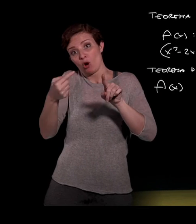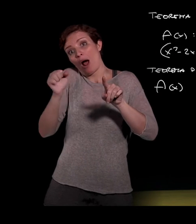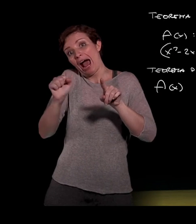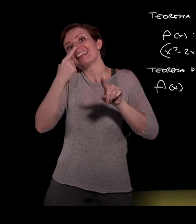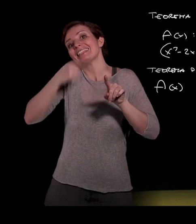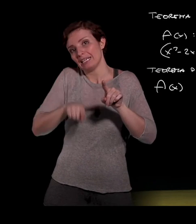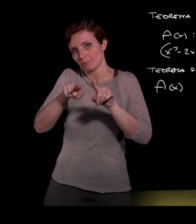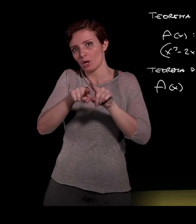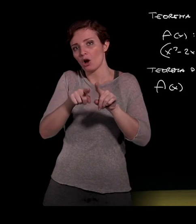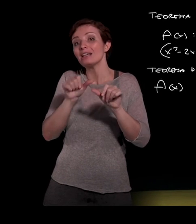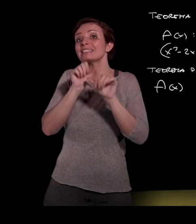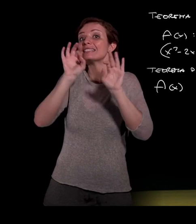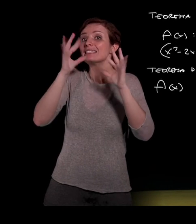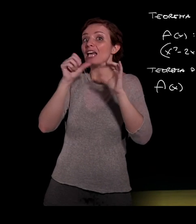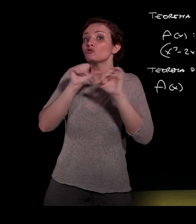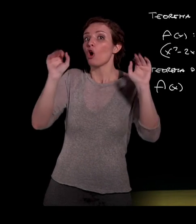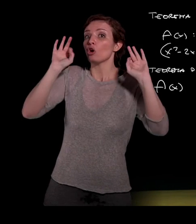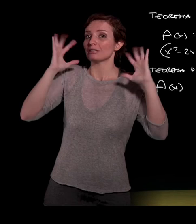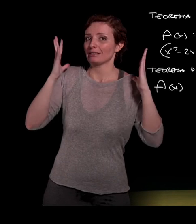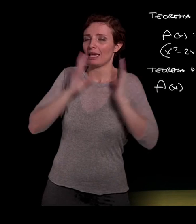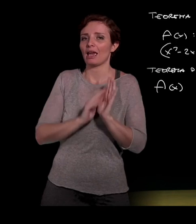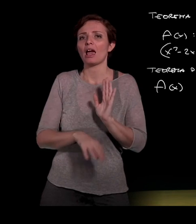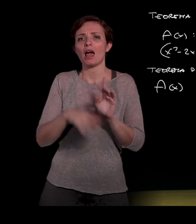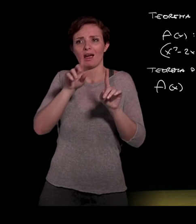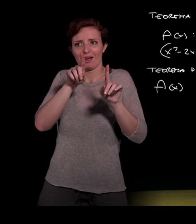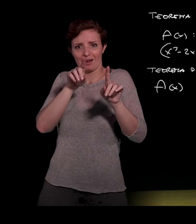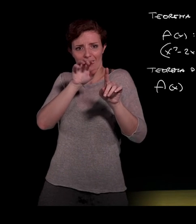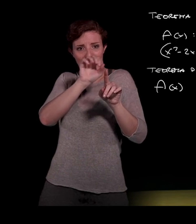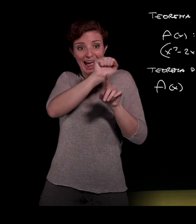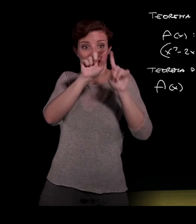solo se A di a, ovvero il resto, è pari a 0.